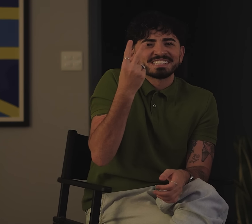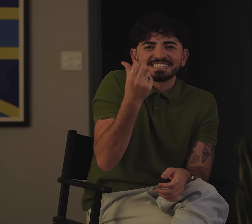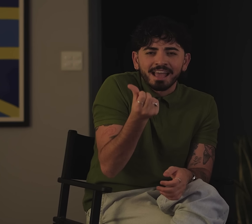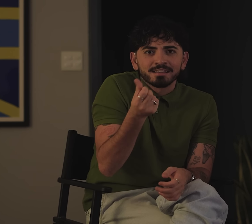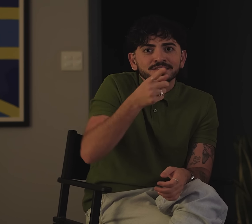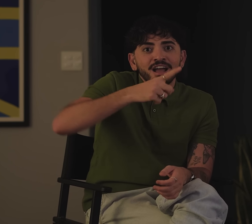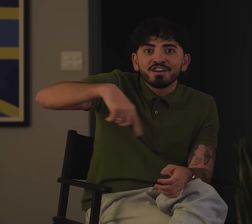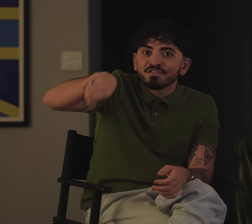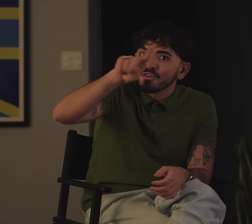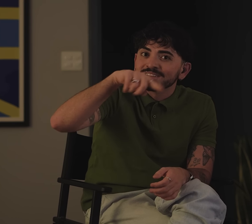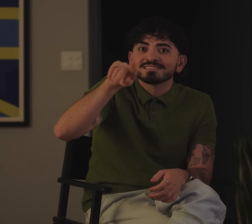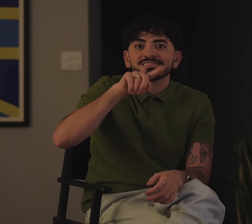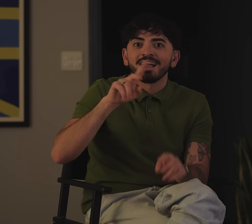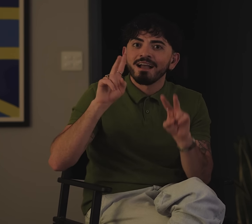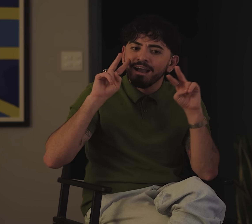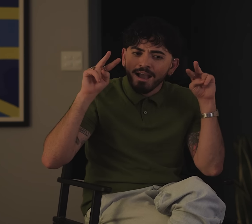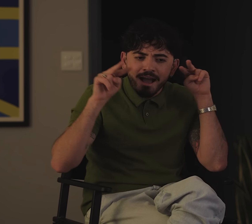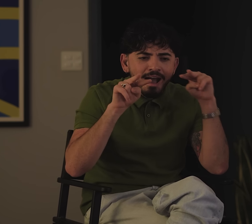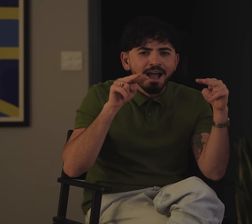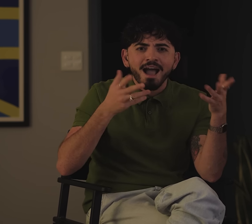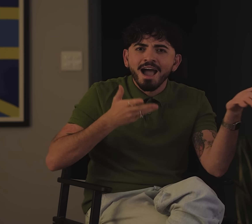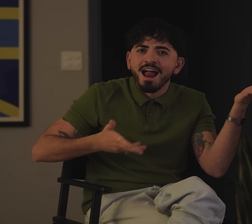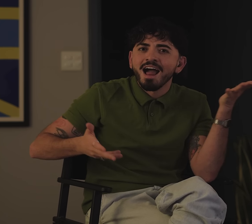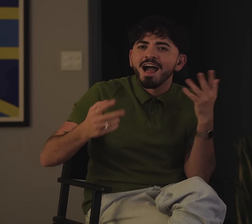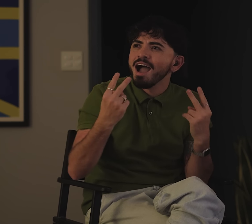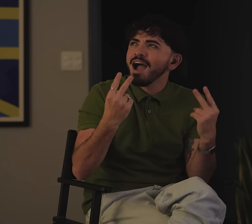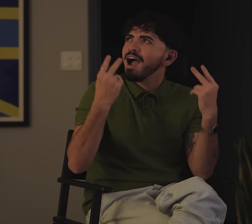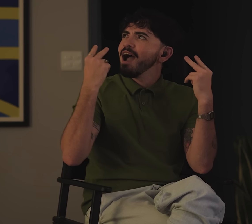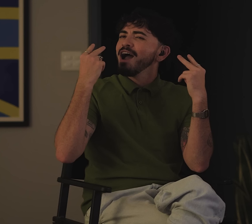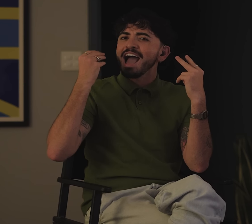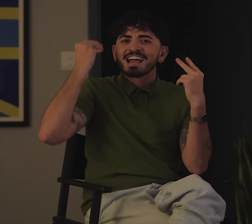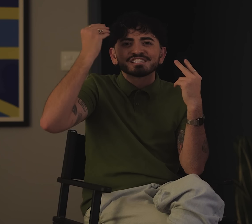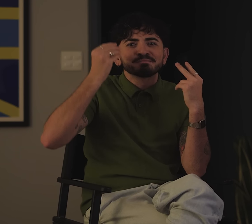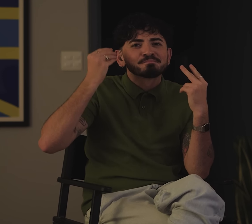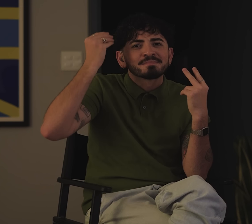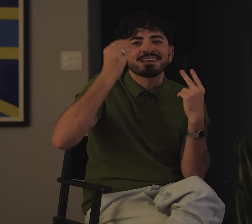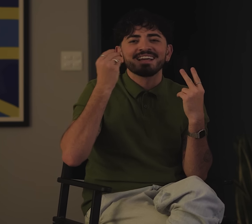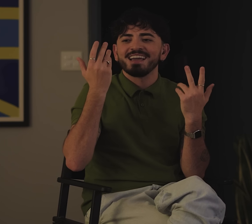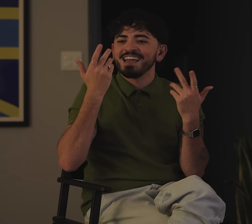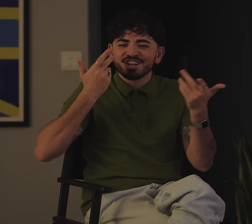e agora em 2026 pode relembrar todas as experiências que viveu até hoje.